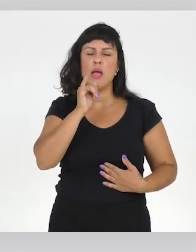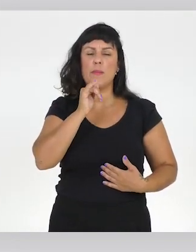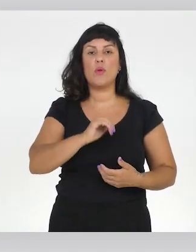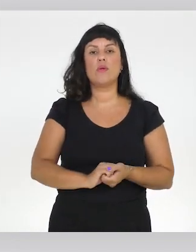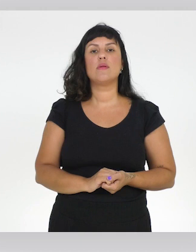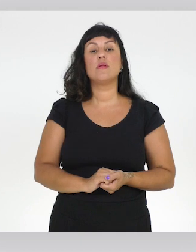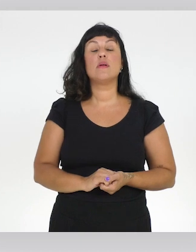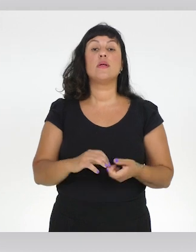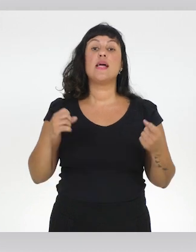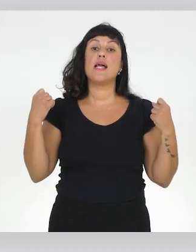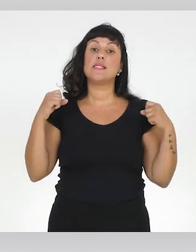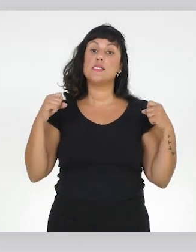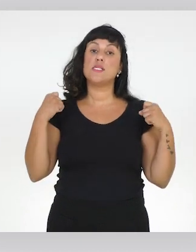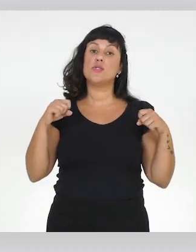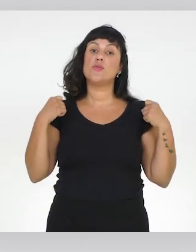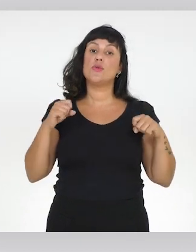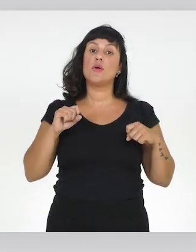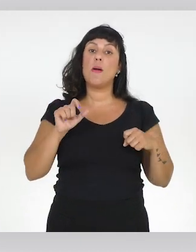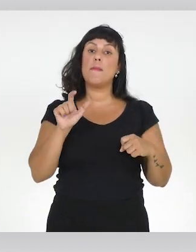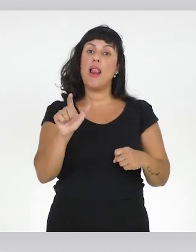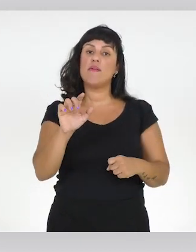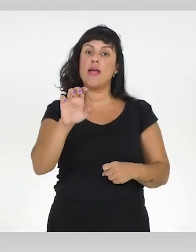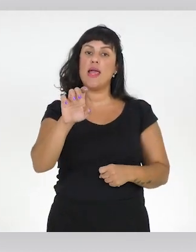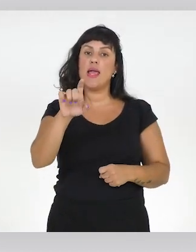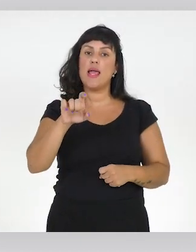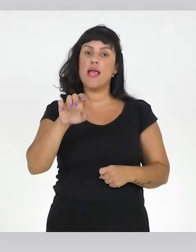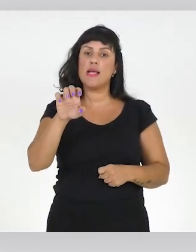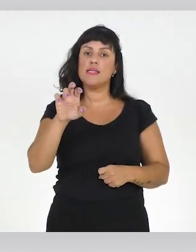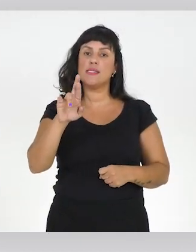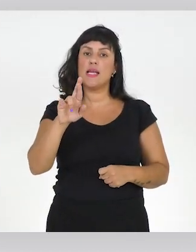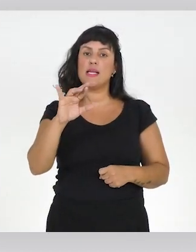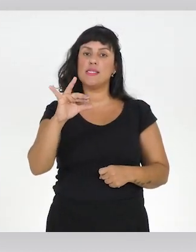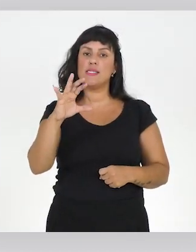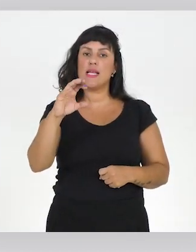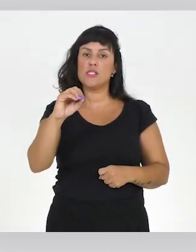os exercícios físicos. A gente usa também a educação em dor e a educação